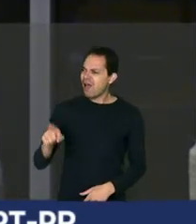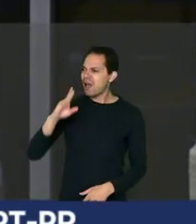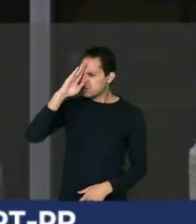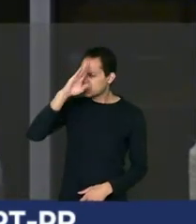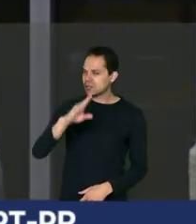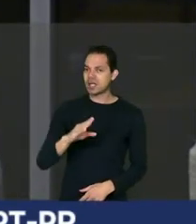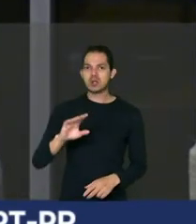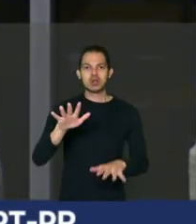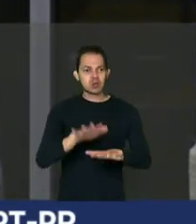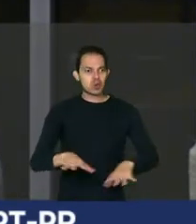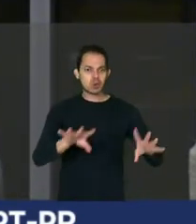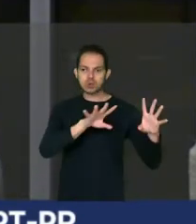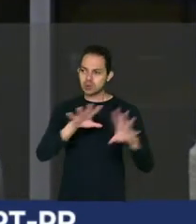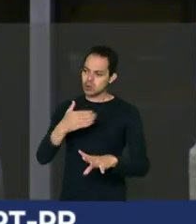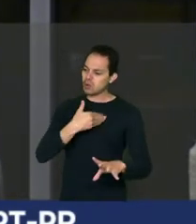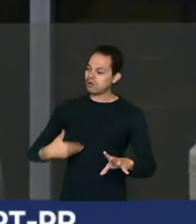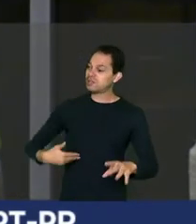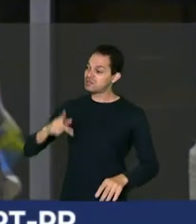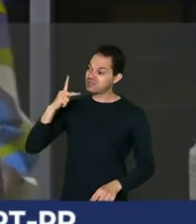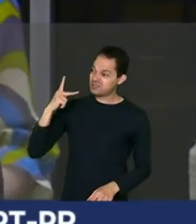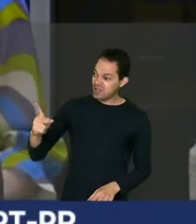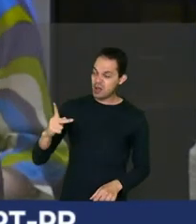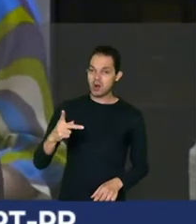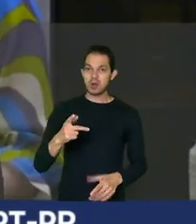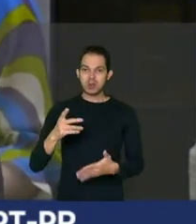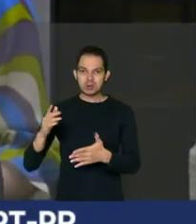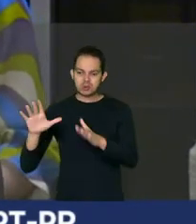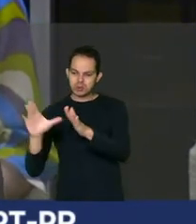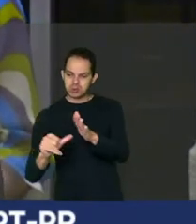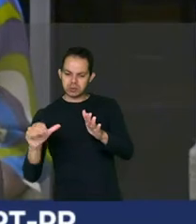BOLSONARO, CORRUPÇÃO ESTÁ É LUZ DO DIA NO SEU GOVERNO, EXTORQUINDO O POVO BRASILEIRO COM O PREÇO DOS COMBUSTÍ